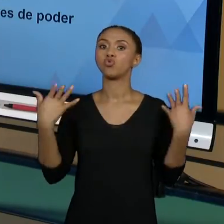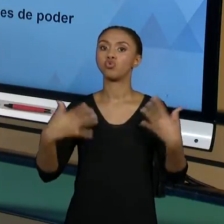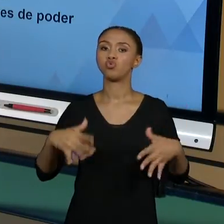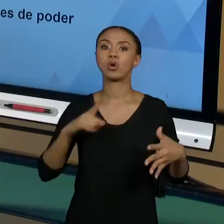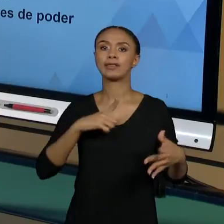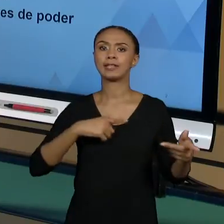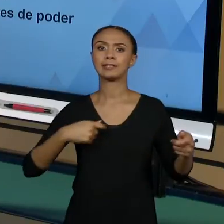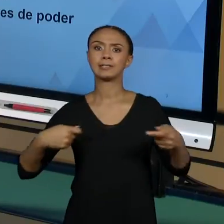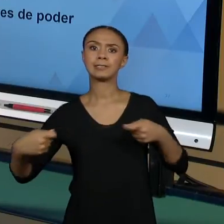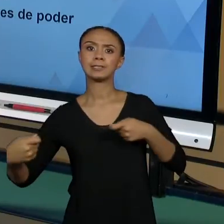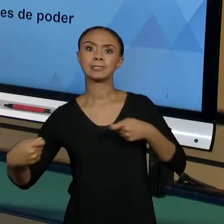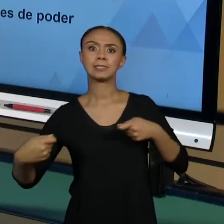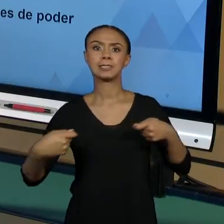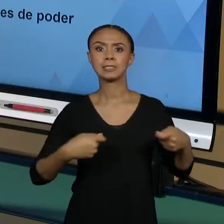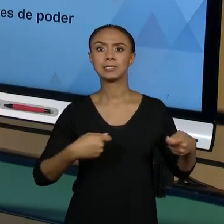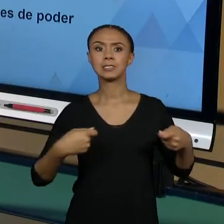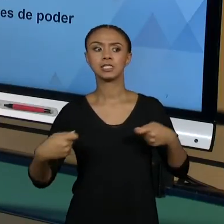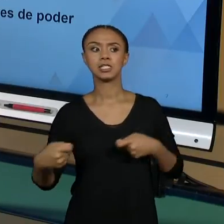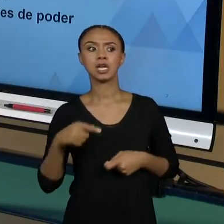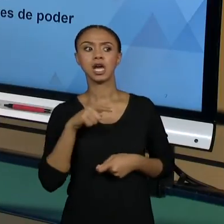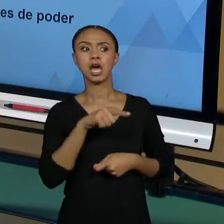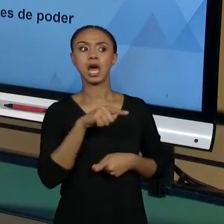APRESENTANDO AQUELA COMO A EDUCAÇÃO FÍSICA, NÉ?